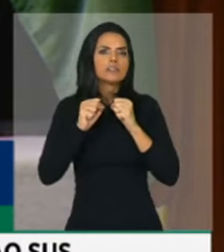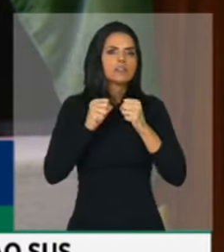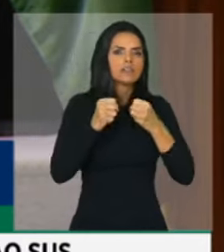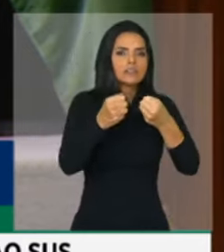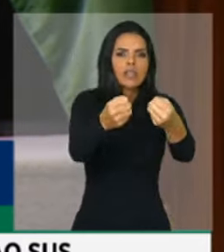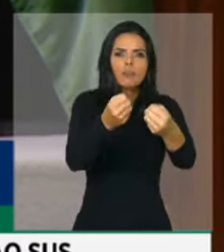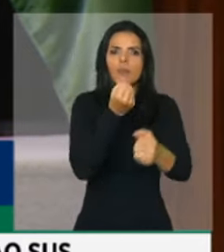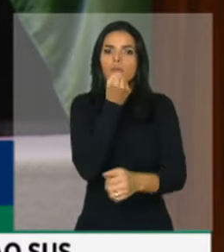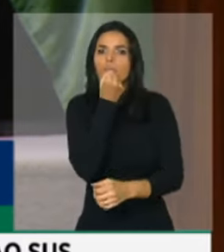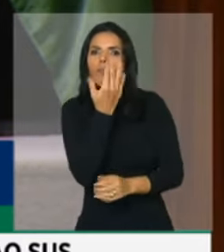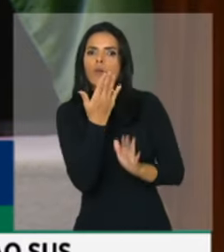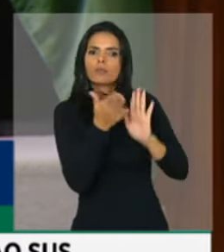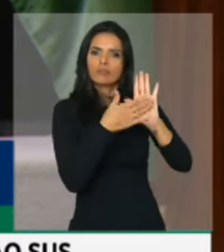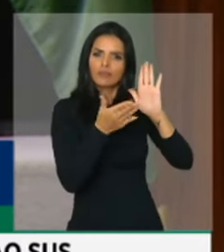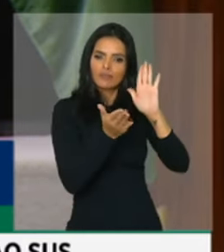S, FOI ASSIM NA APROVAÇÃO DO PLANO REAL E TAMBÉM NA